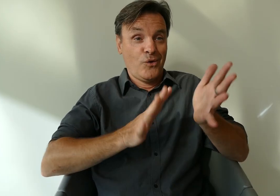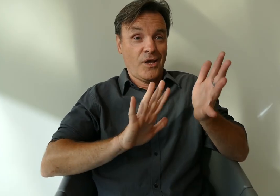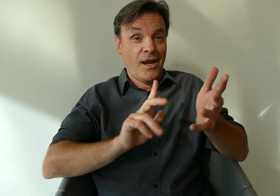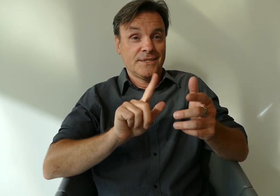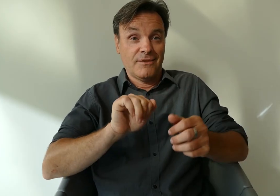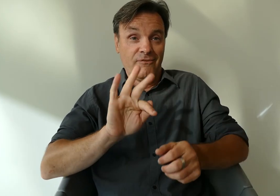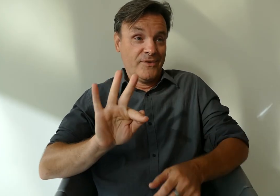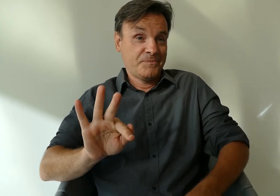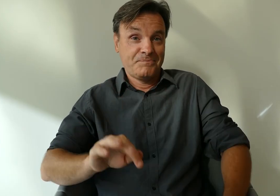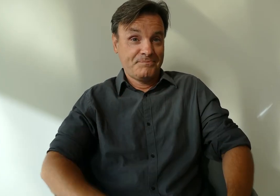La LSF !